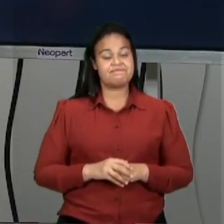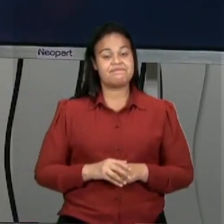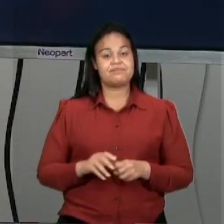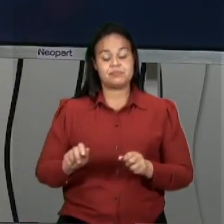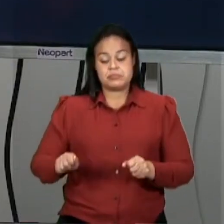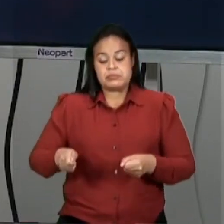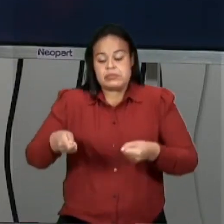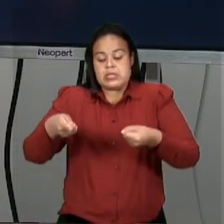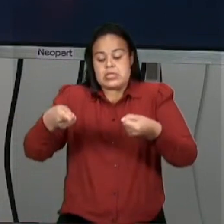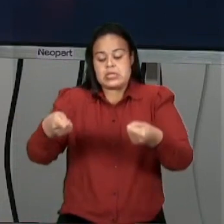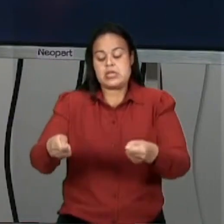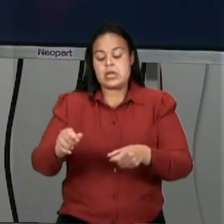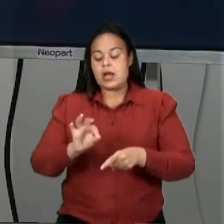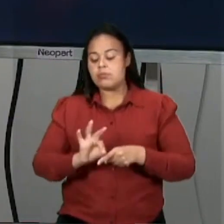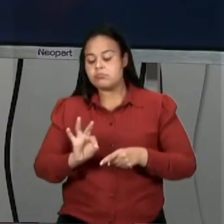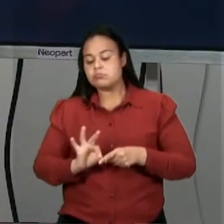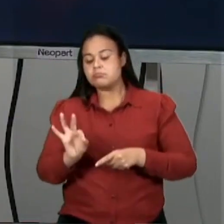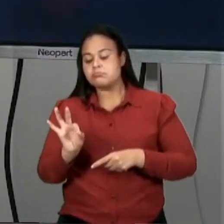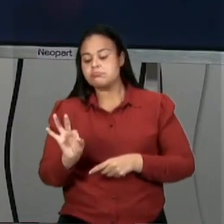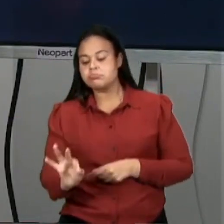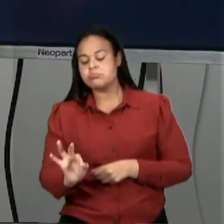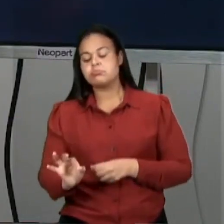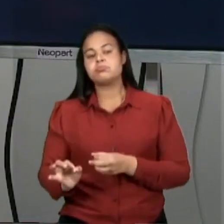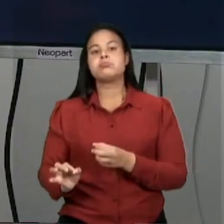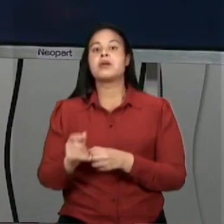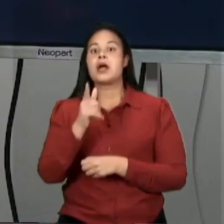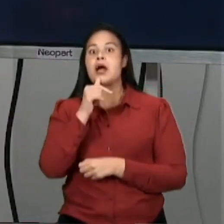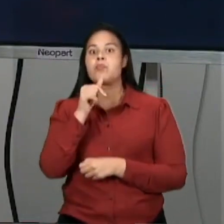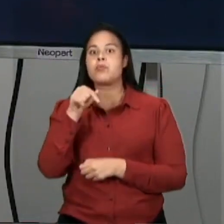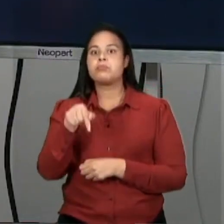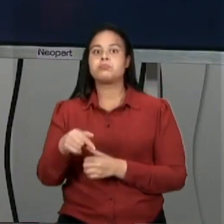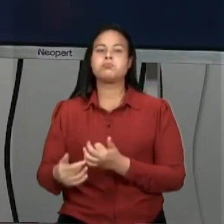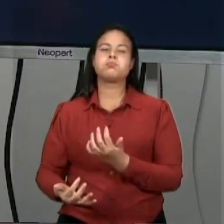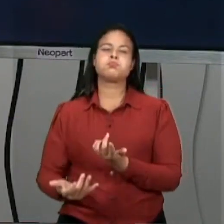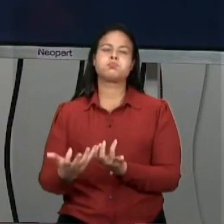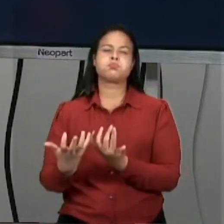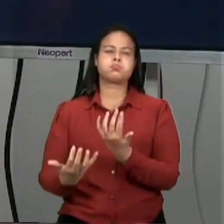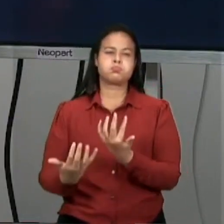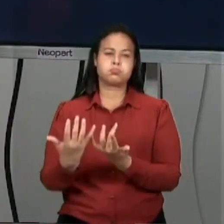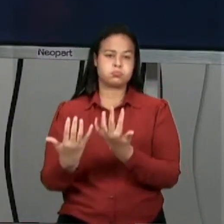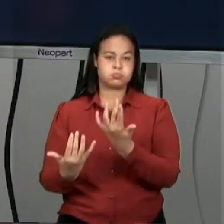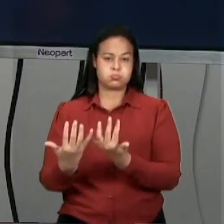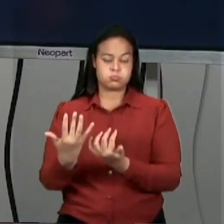água no fogo e a água começa a ferver e tem também a calefação